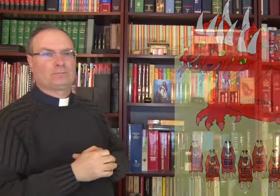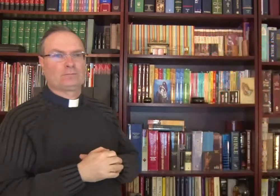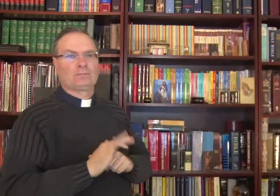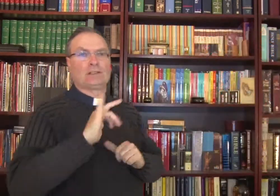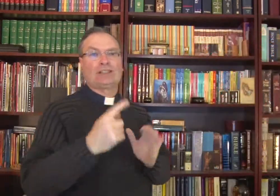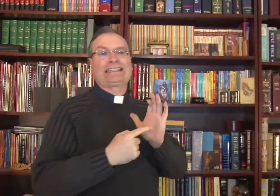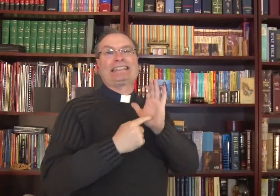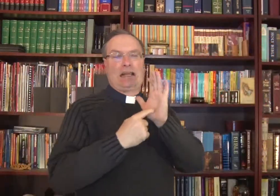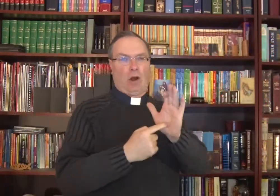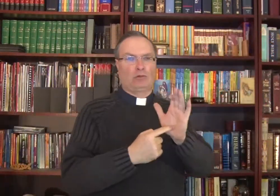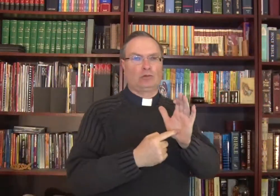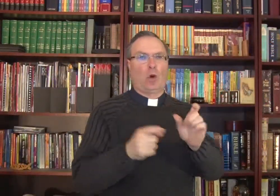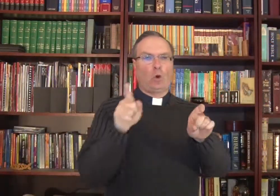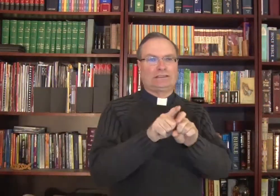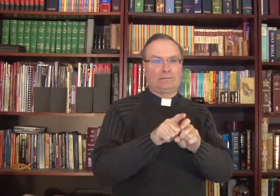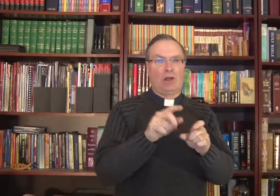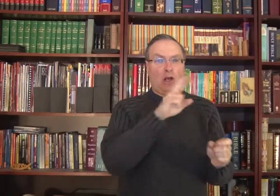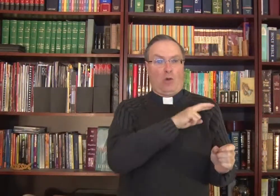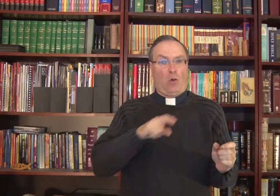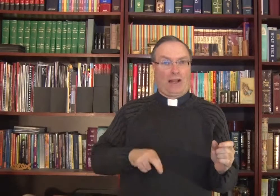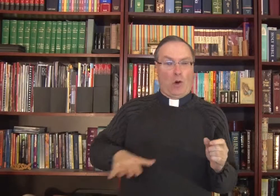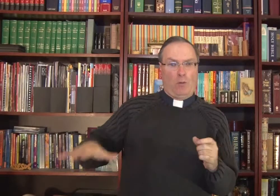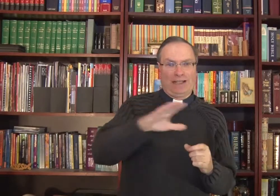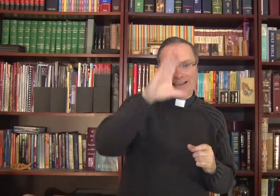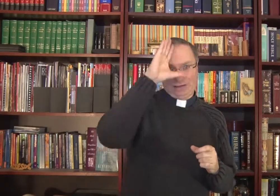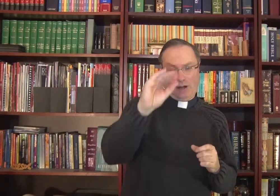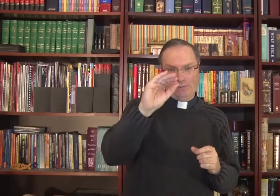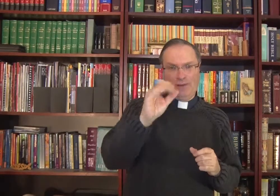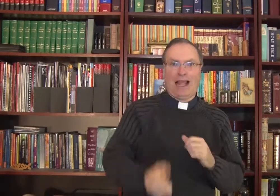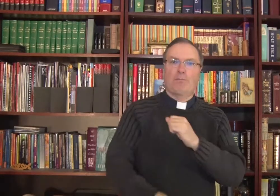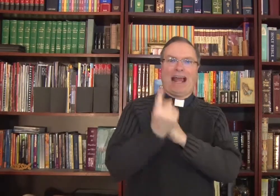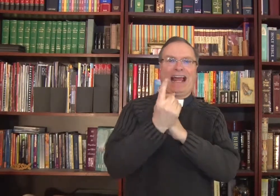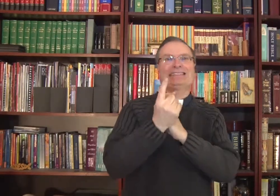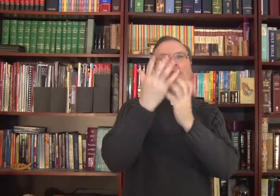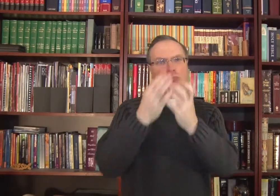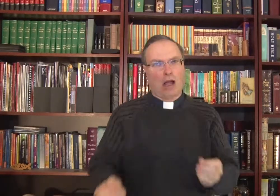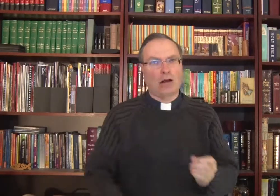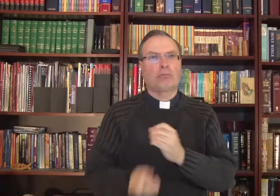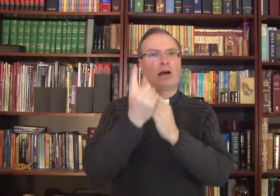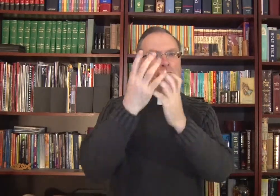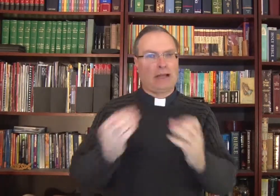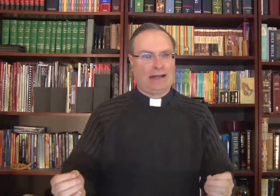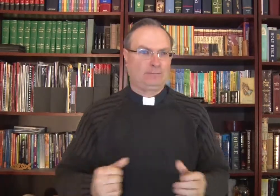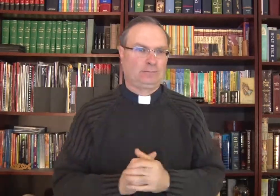Ce qui démontre aussi que les royaumes des hommes apparaissent, puis disparaît.